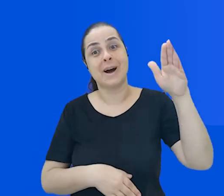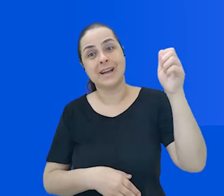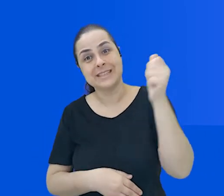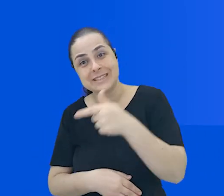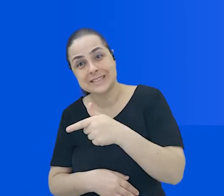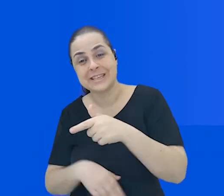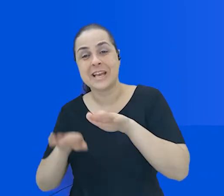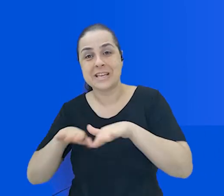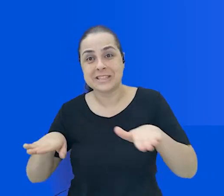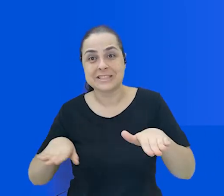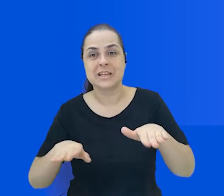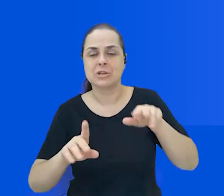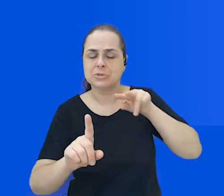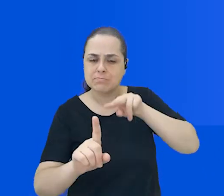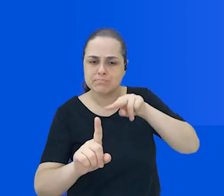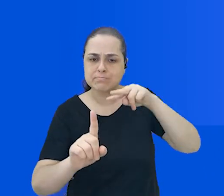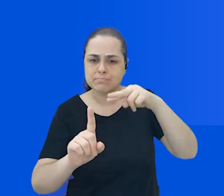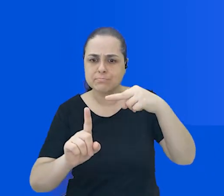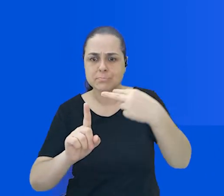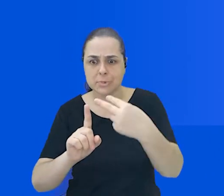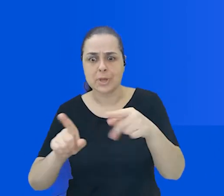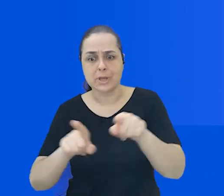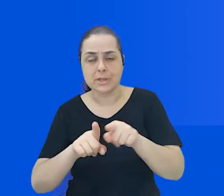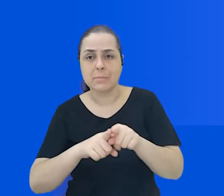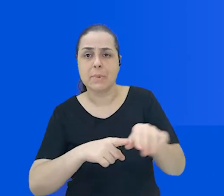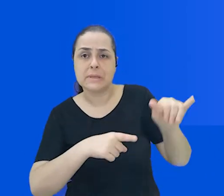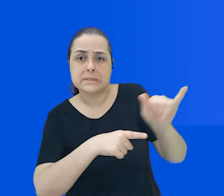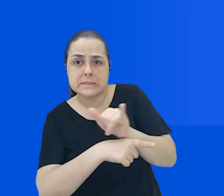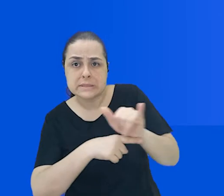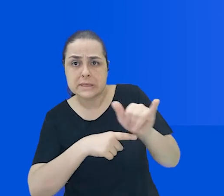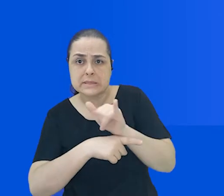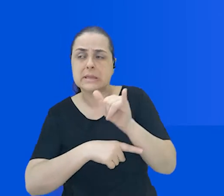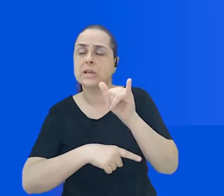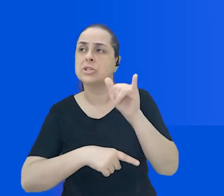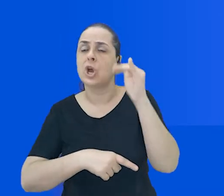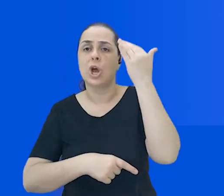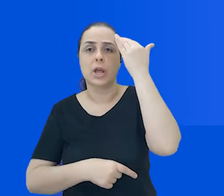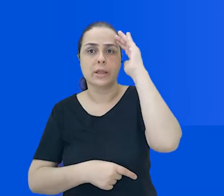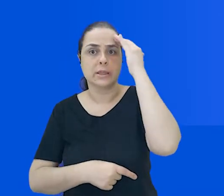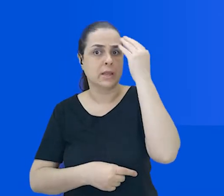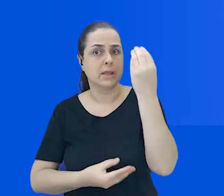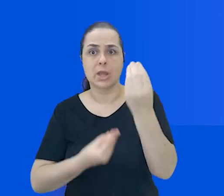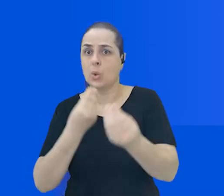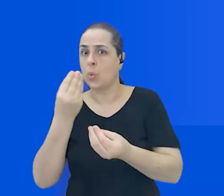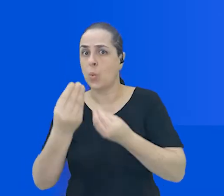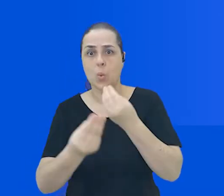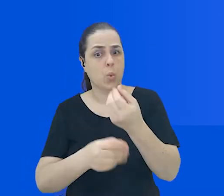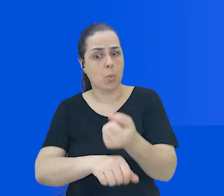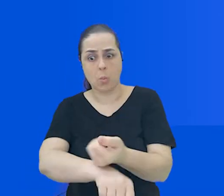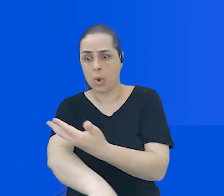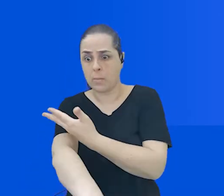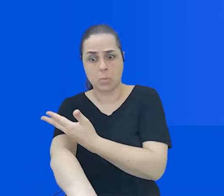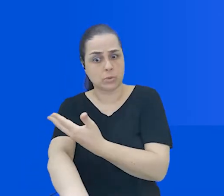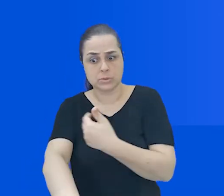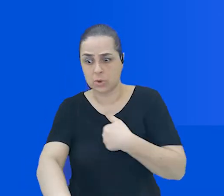desse olhar e usar outros recursos para fazer essa ponte. E aí, fazendo o gancho, com essa última parte da sua fala